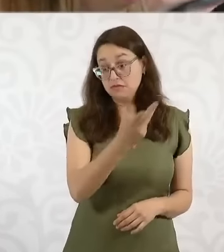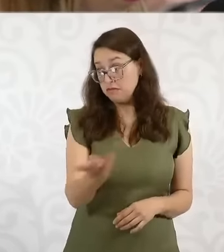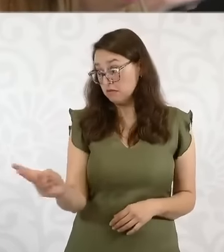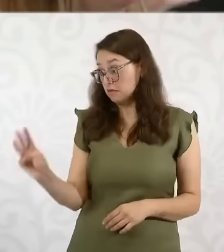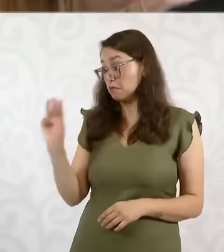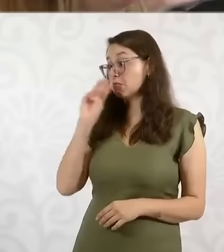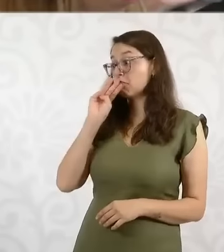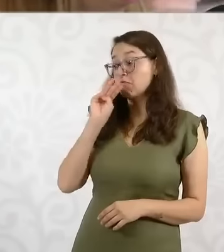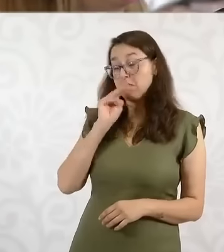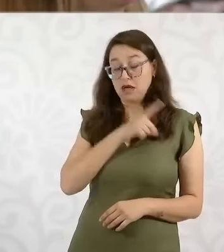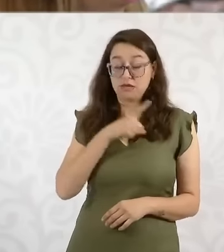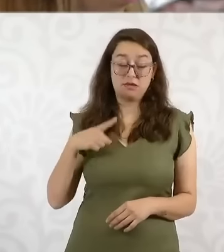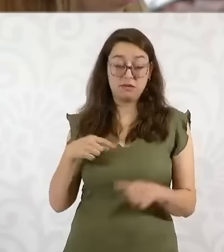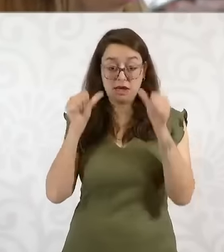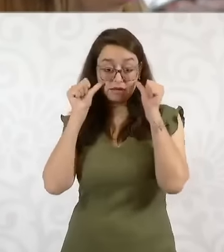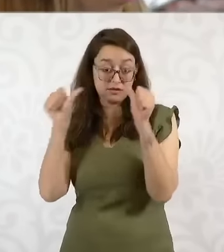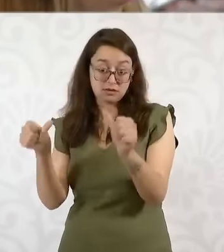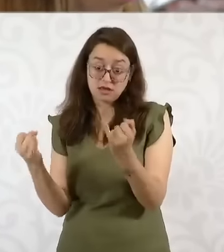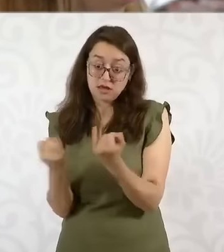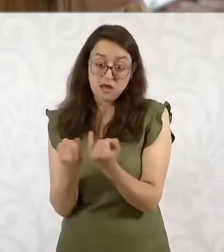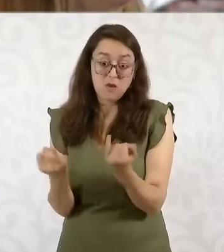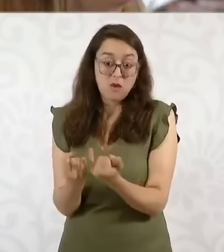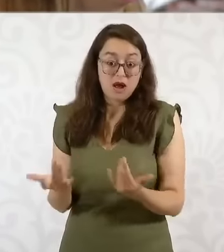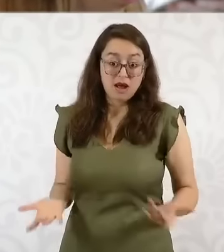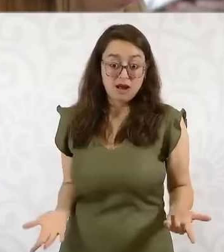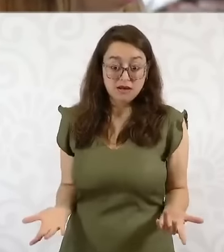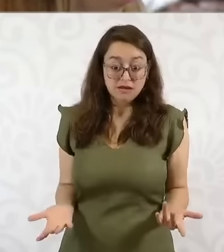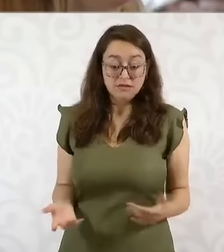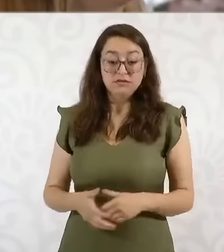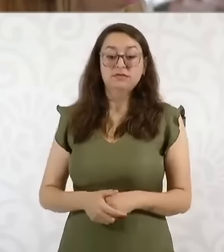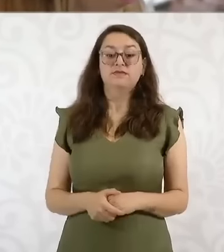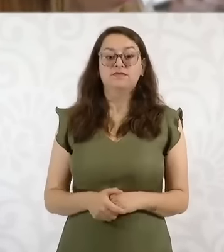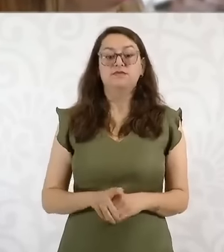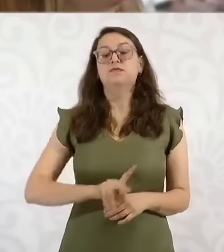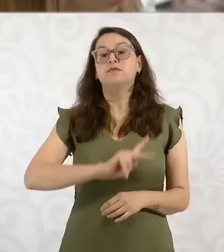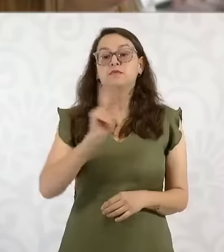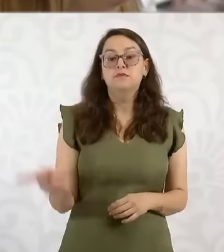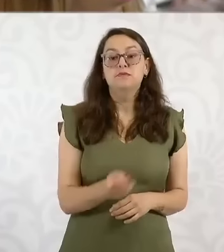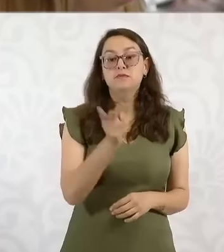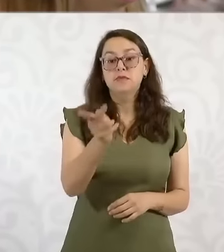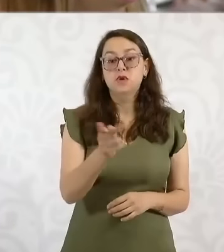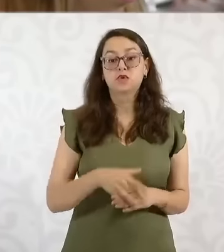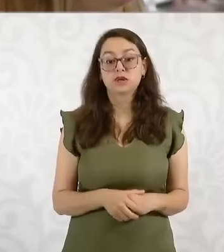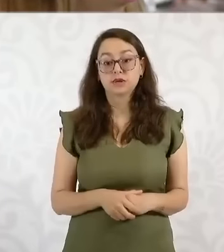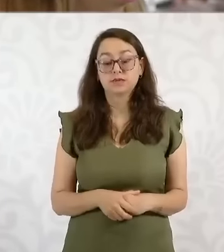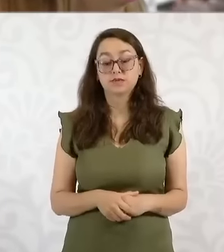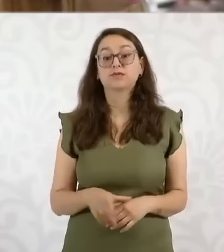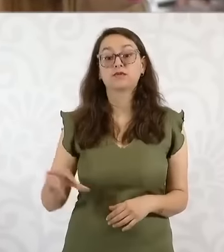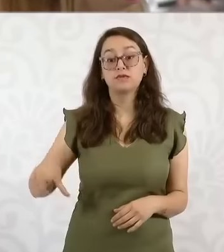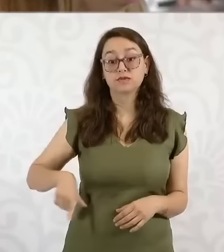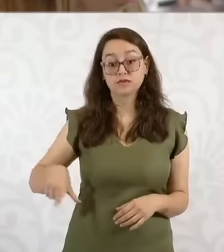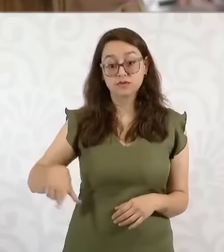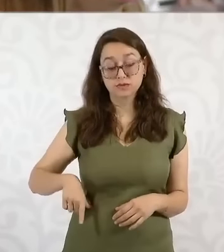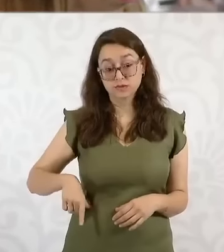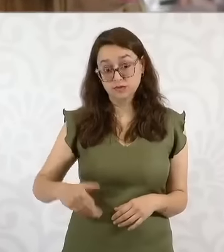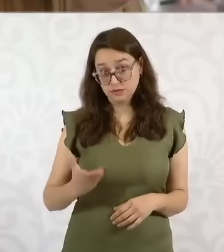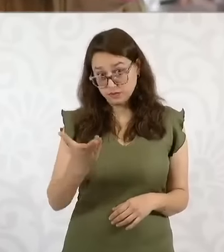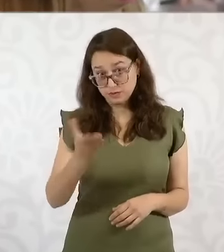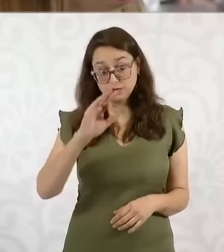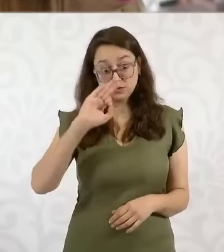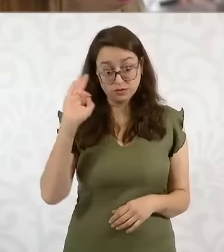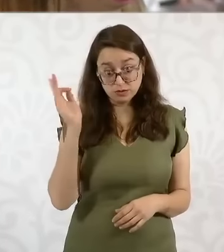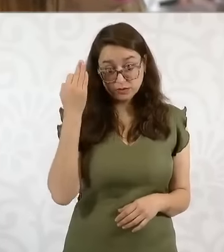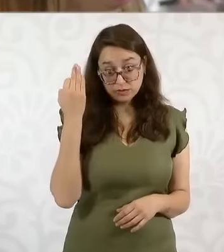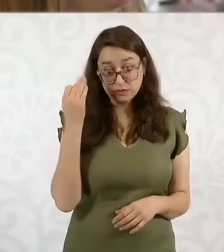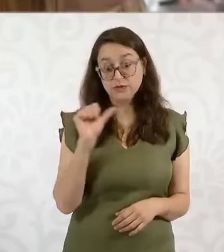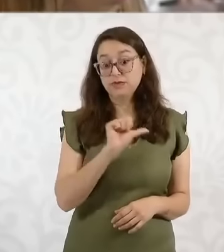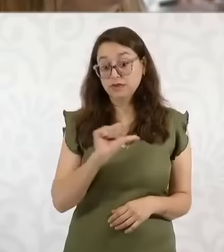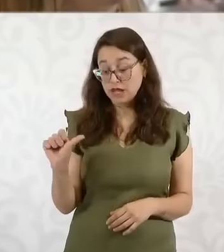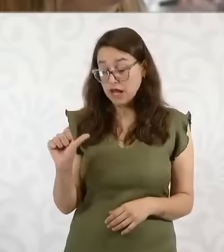los estudiantes. Entonces, la pregunta es si el gobierno ya ha solicitado a a quienes integraron